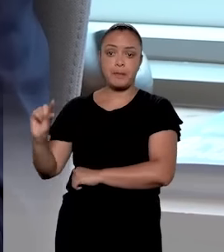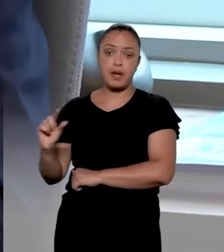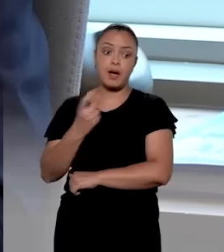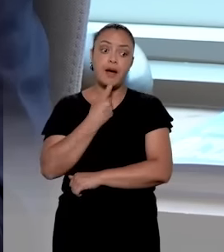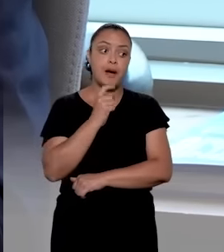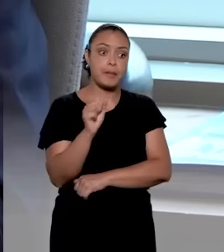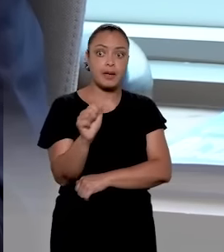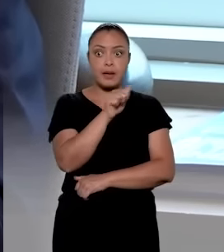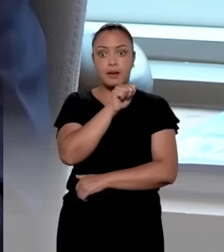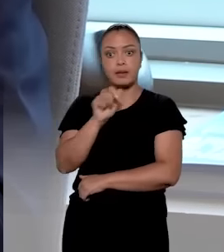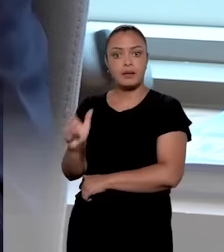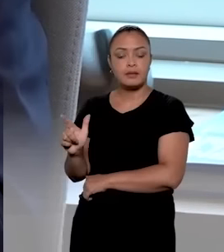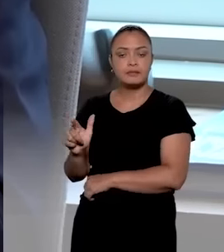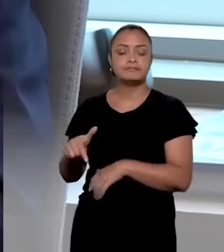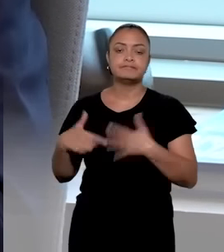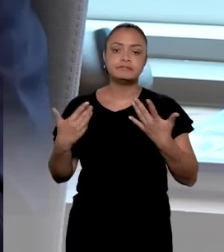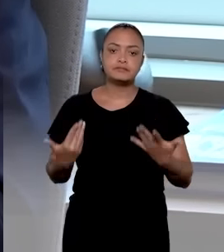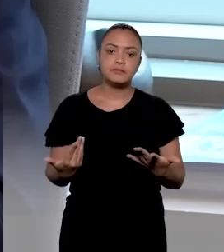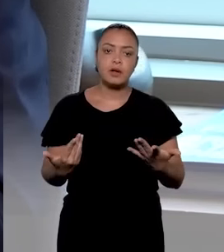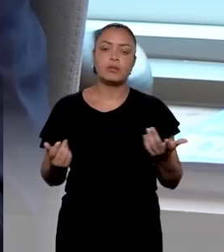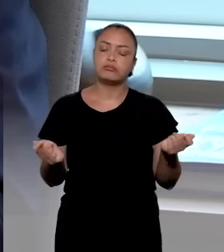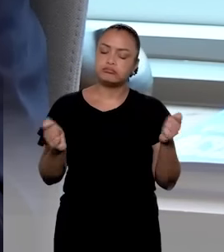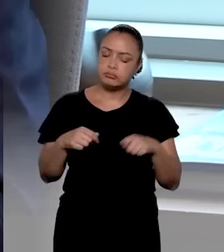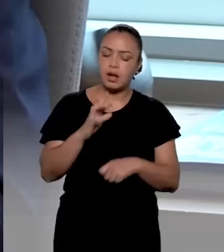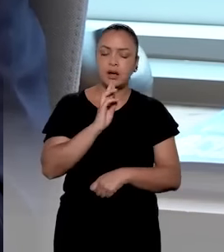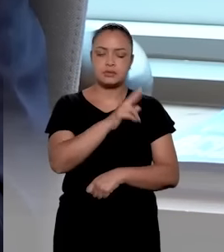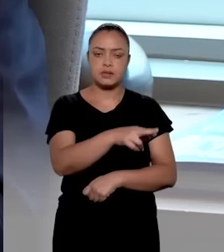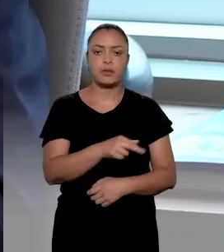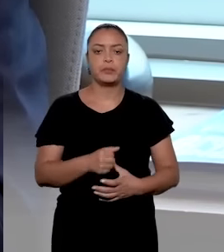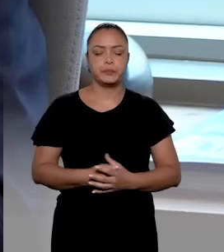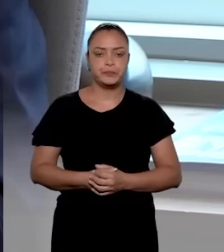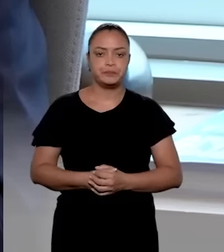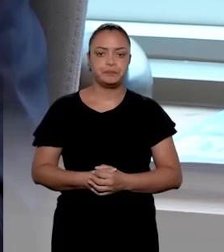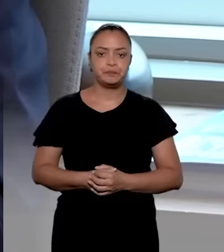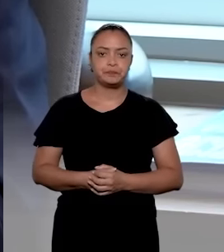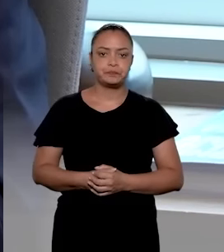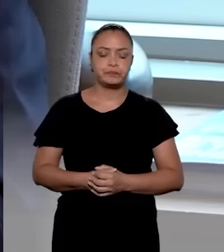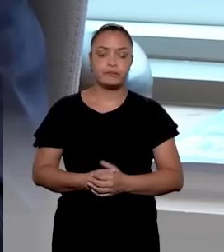vão fazer energia a partir da agricultura, biomassa. Então, você tem toda razão.